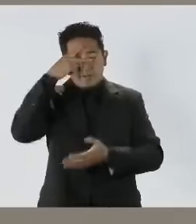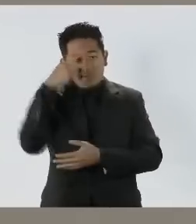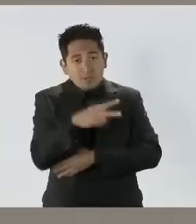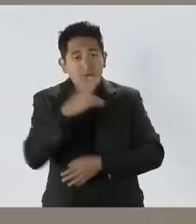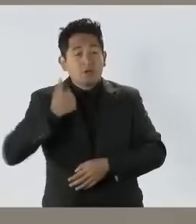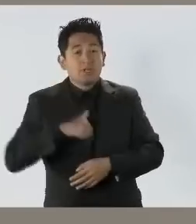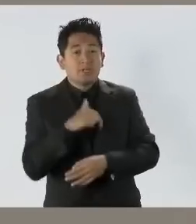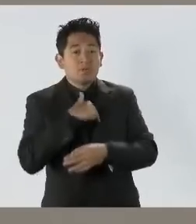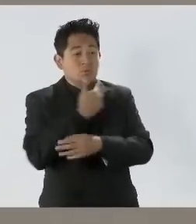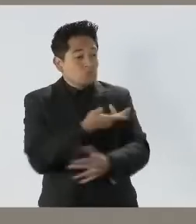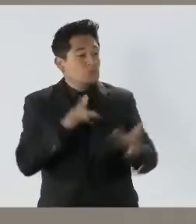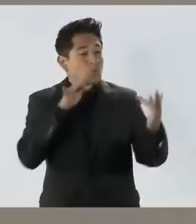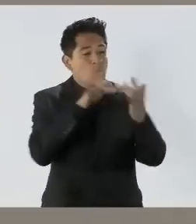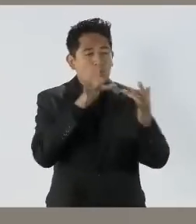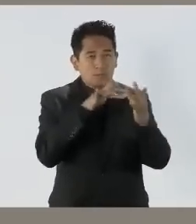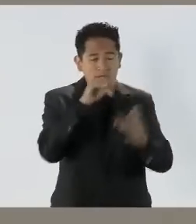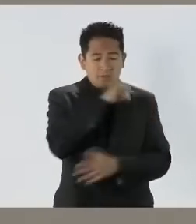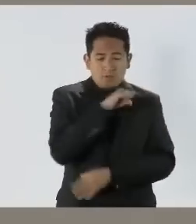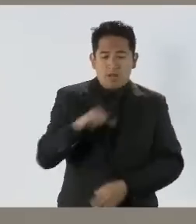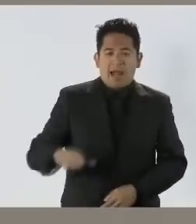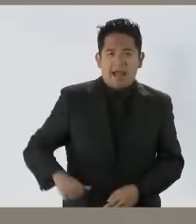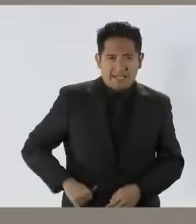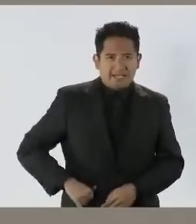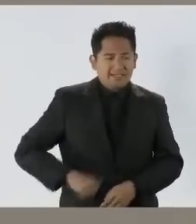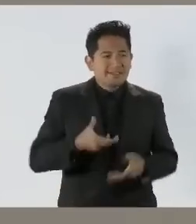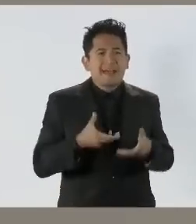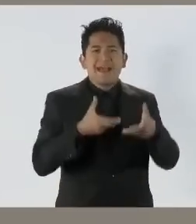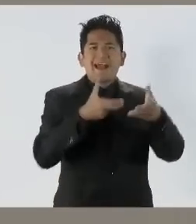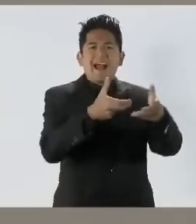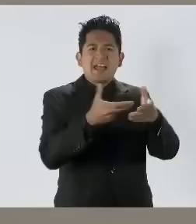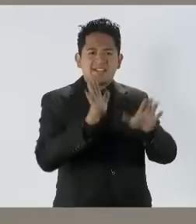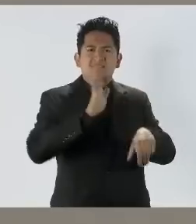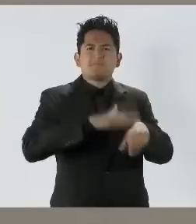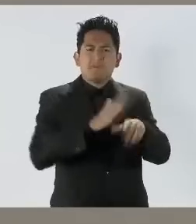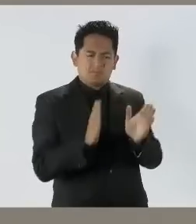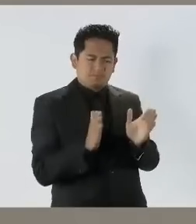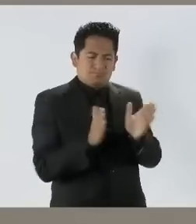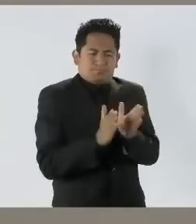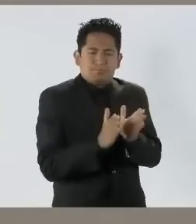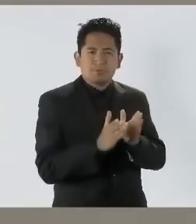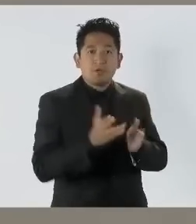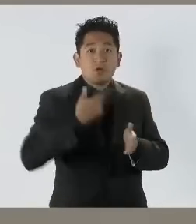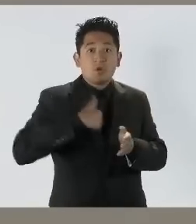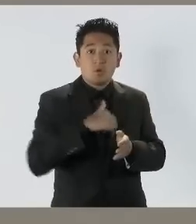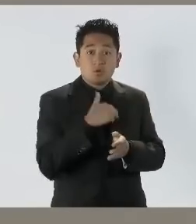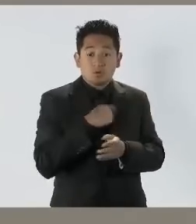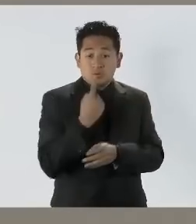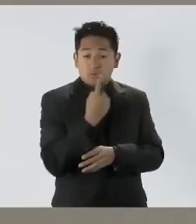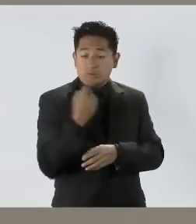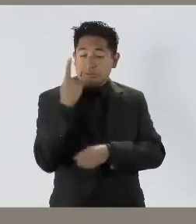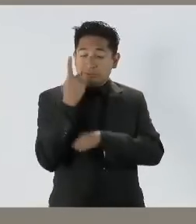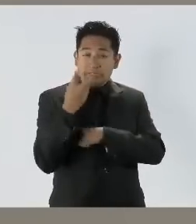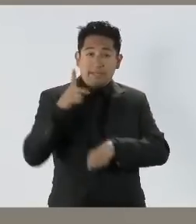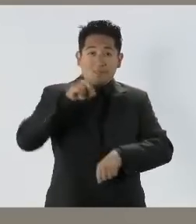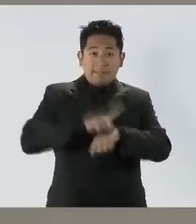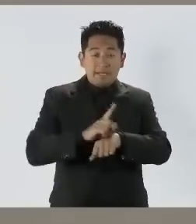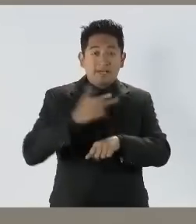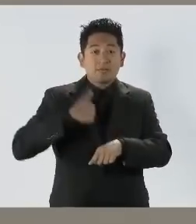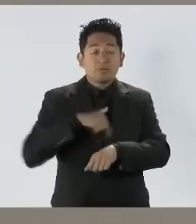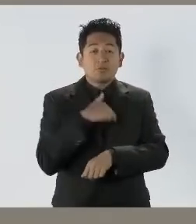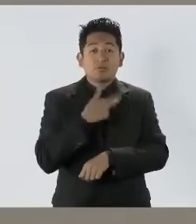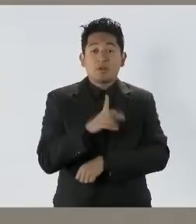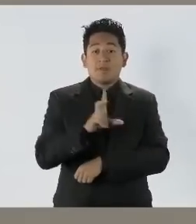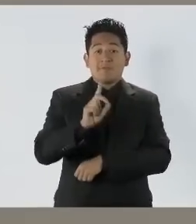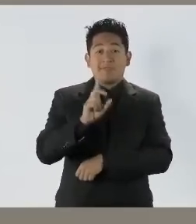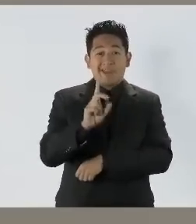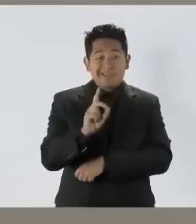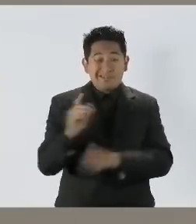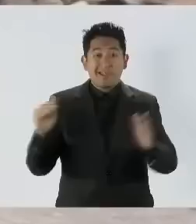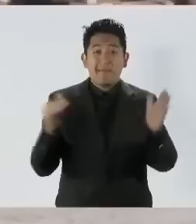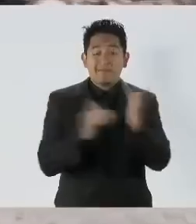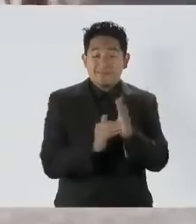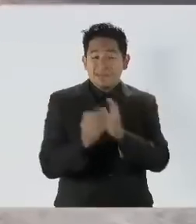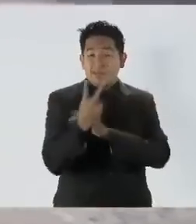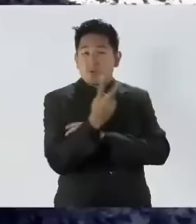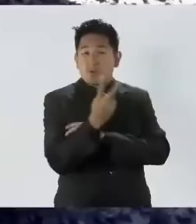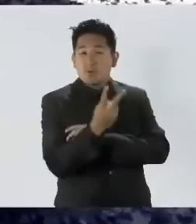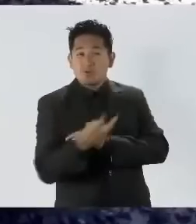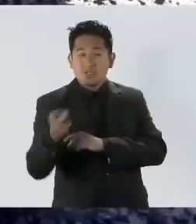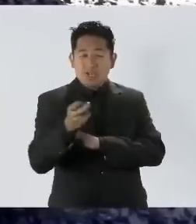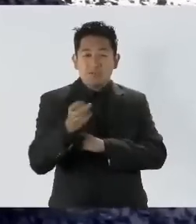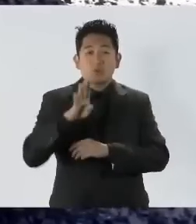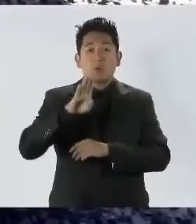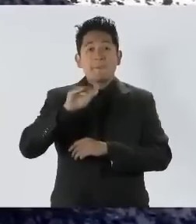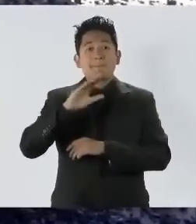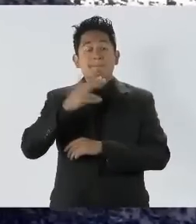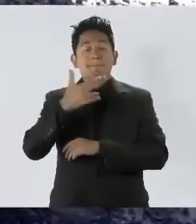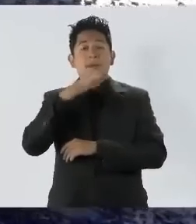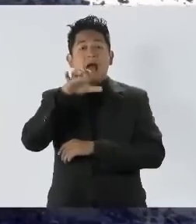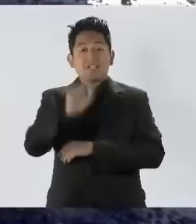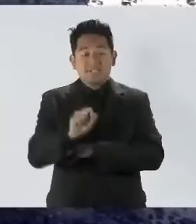de las vialidades secundarias en estos 100 días se han reparado 30 290 baches y para 2025 en las